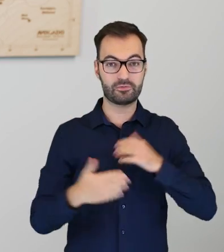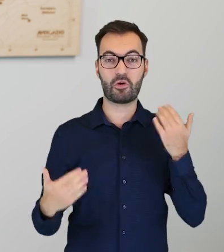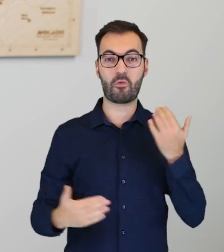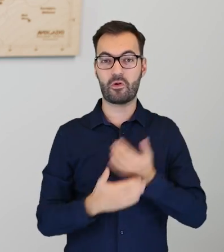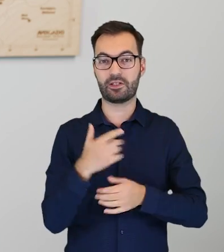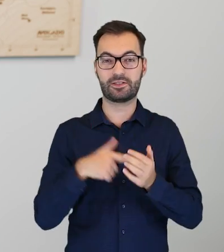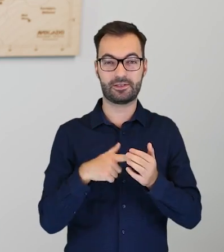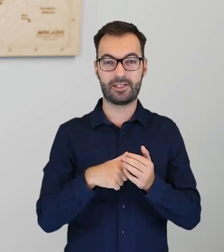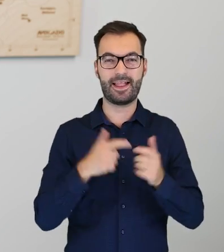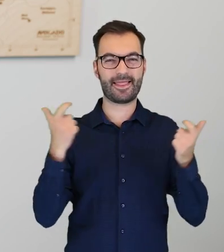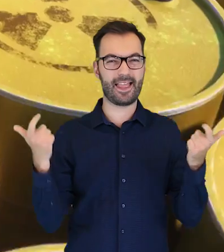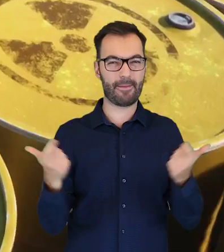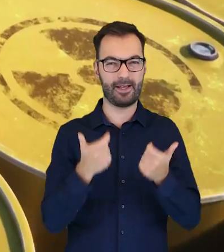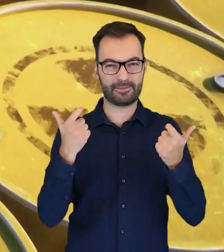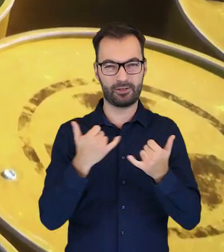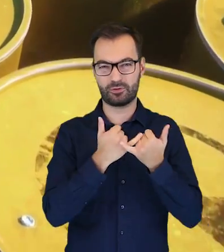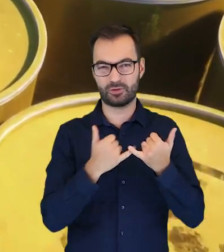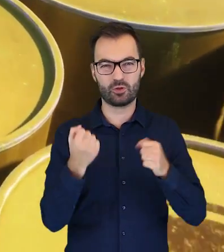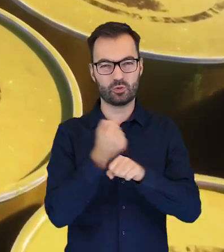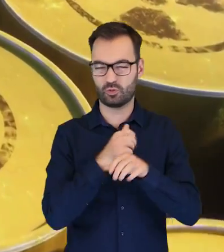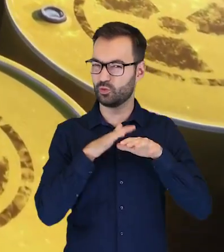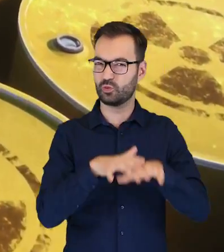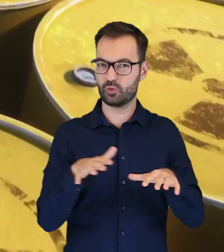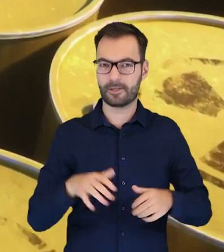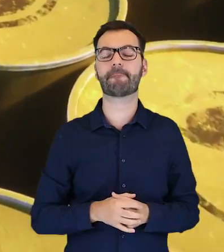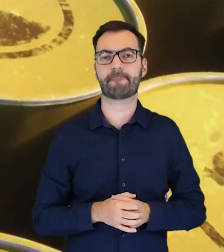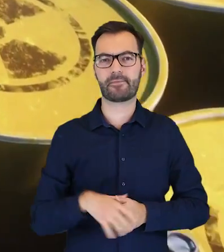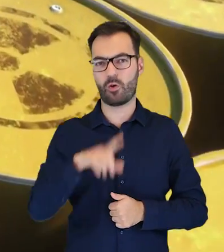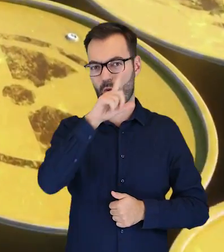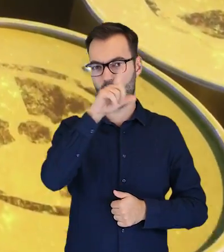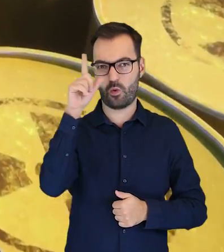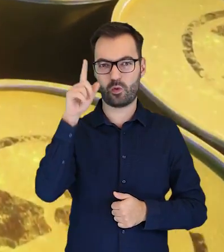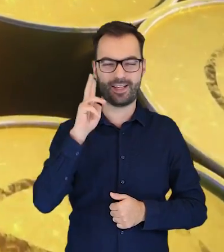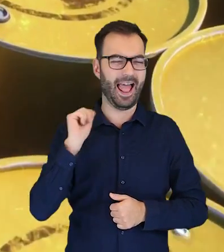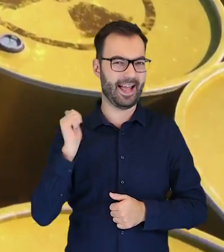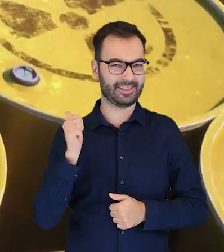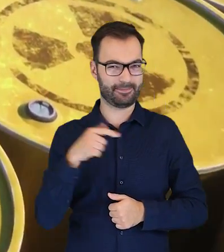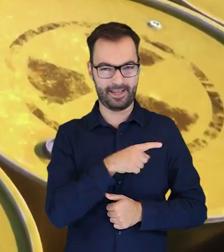tej niebezpiecznej broni zostało jeszcze dosyć dużo, to ludzie, którzy się na niej znają,